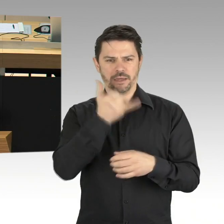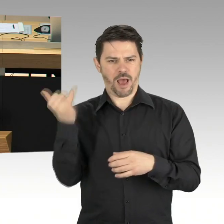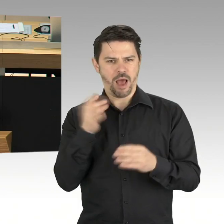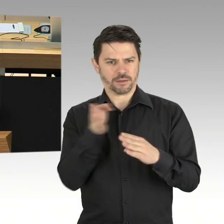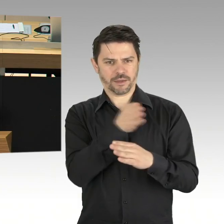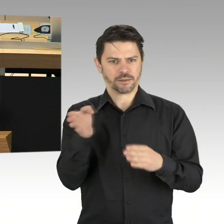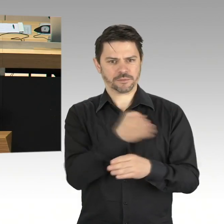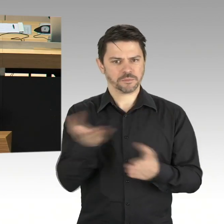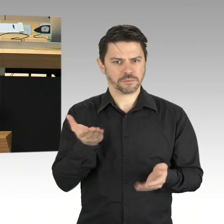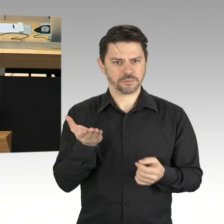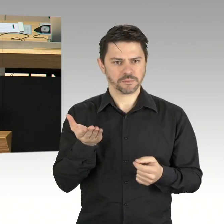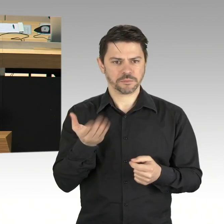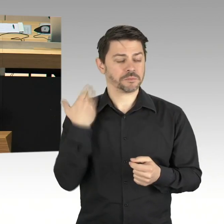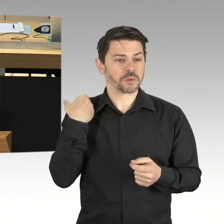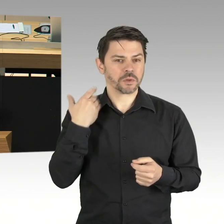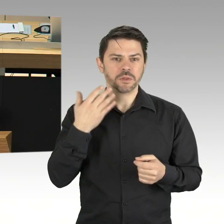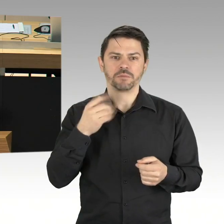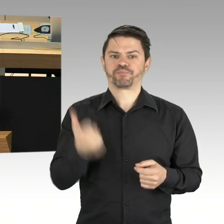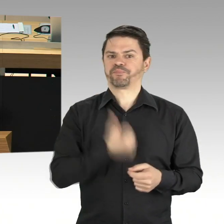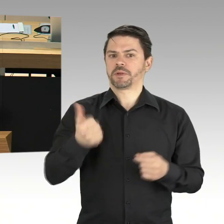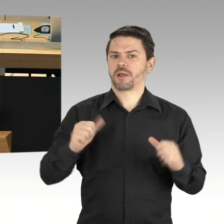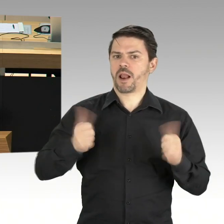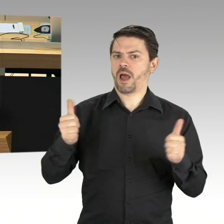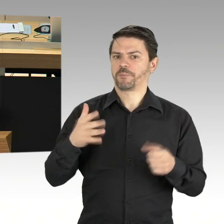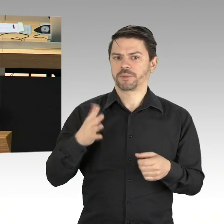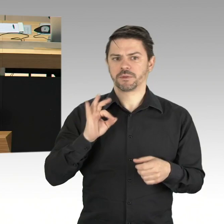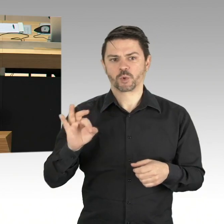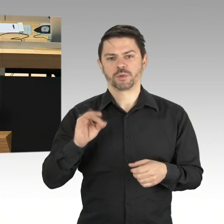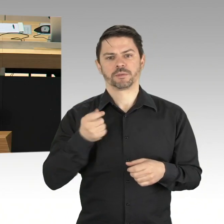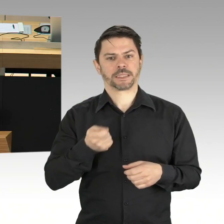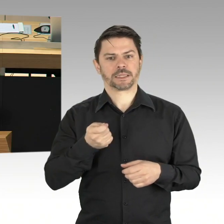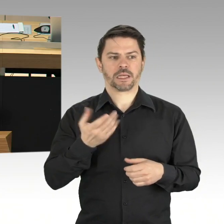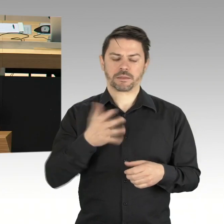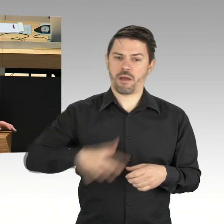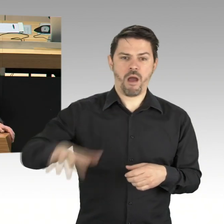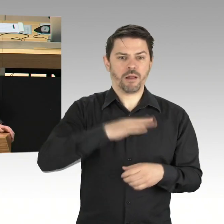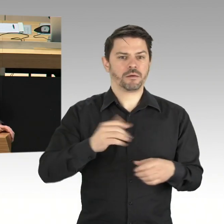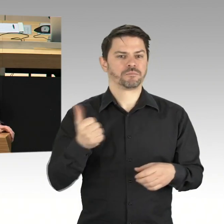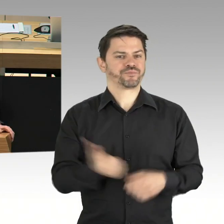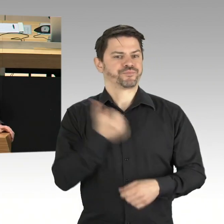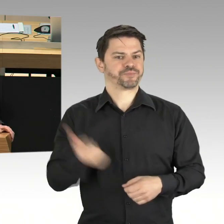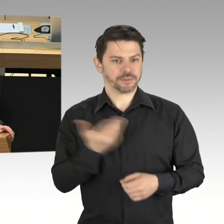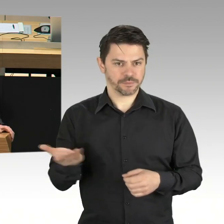und einer Attacke auf die soziale Marktwirtschaft kritisiert. (Zwischenrufe) Meine Damen und Herren,